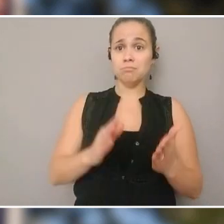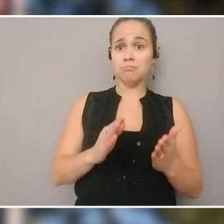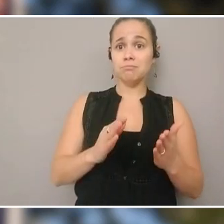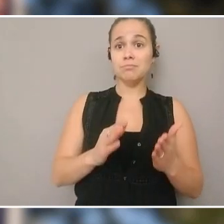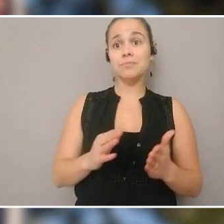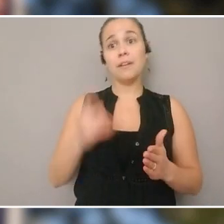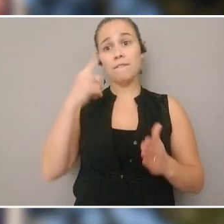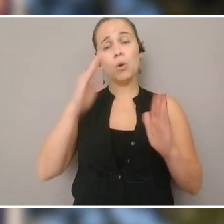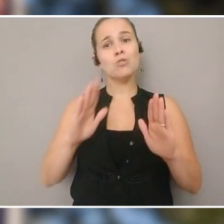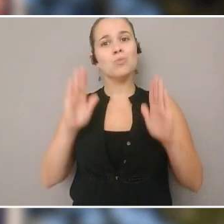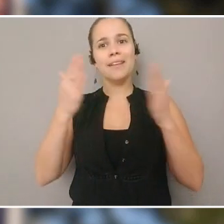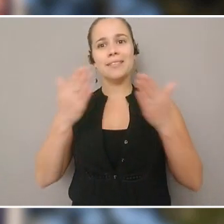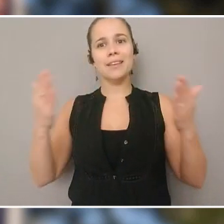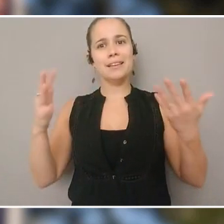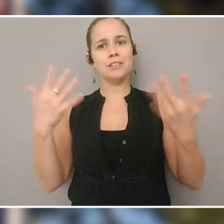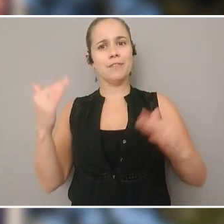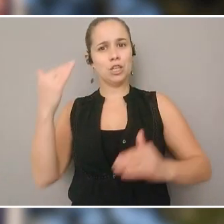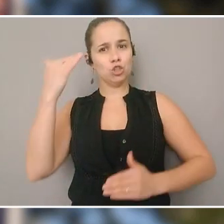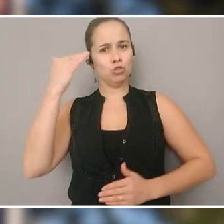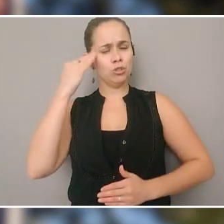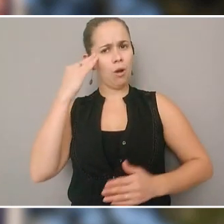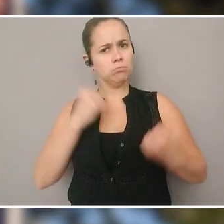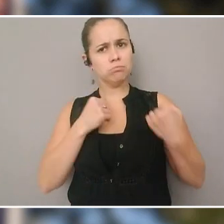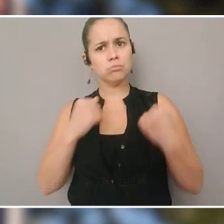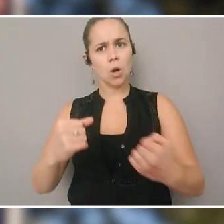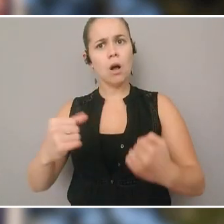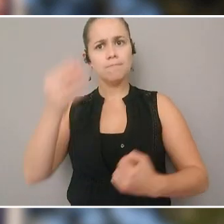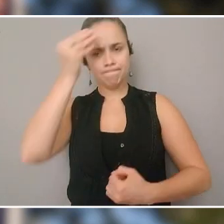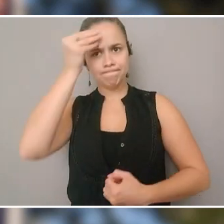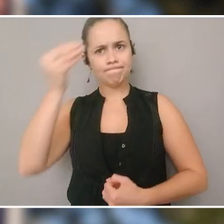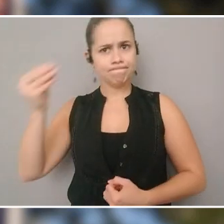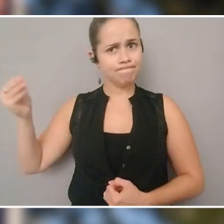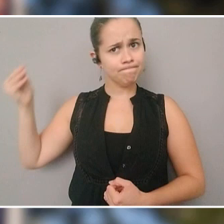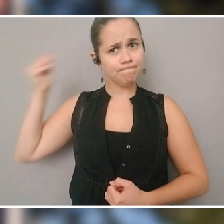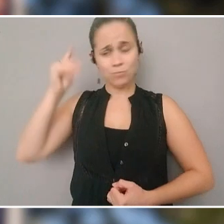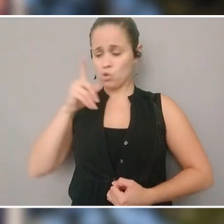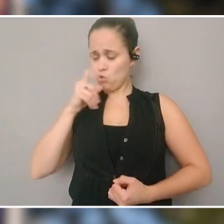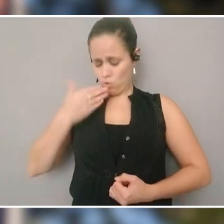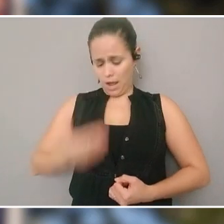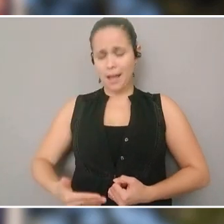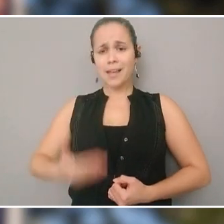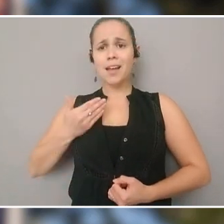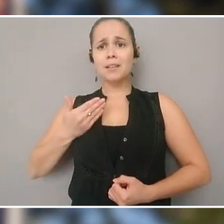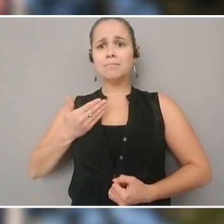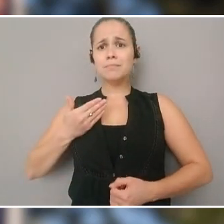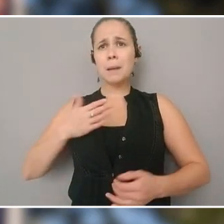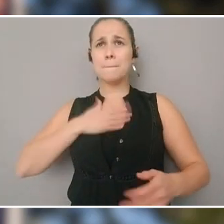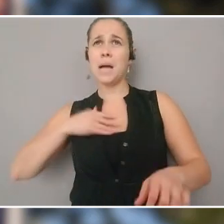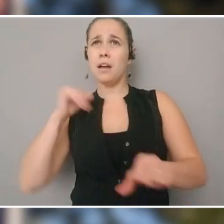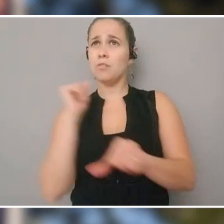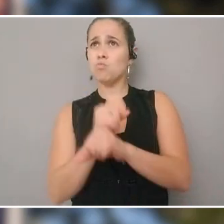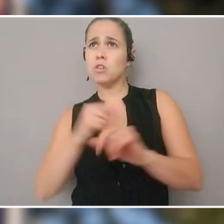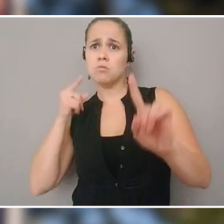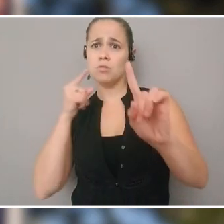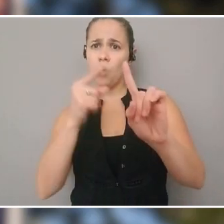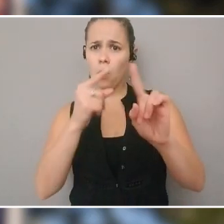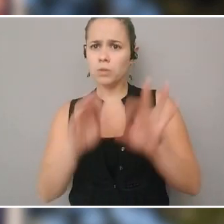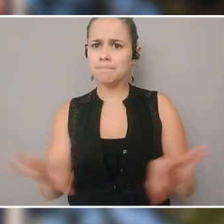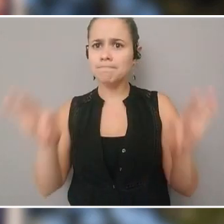certeza de quién son y qué cosas